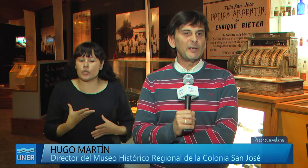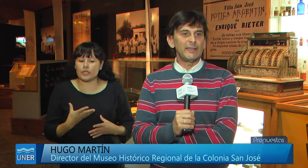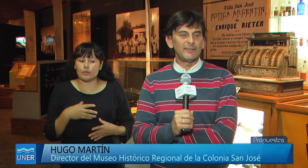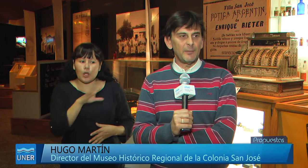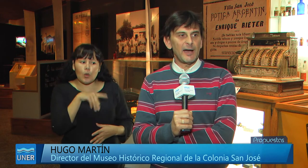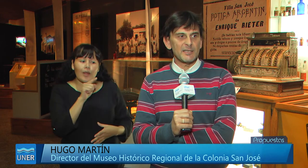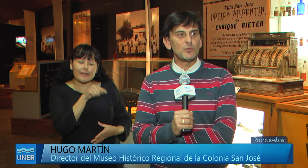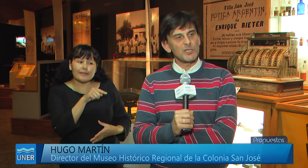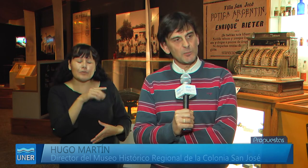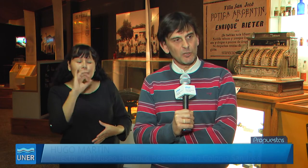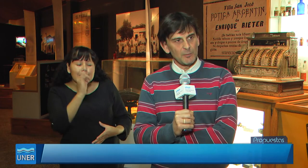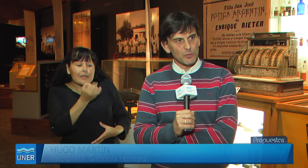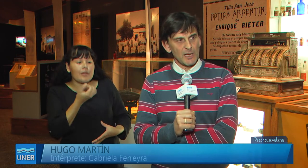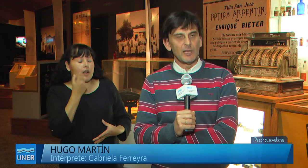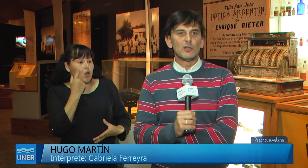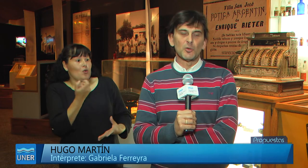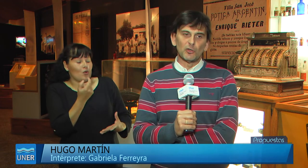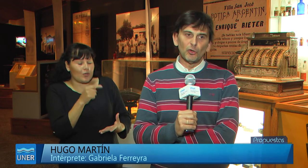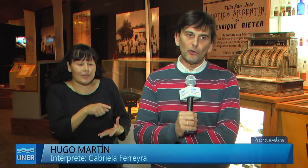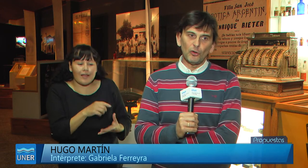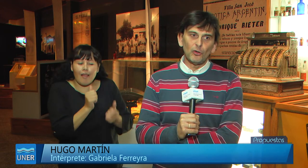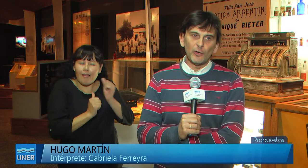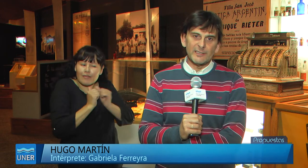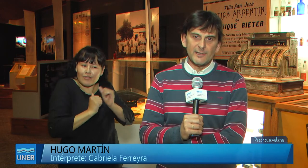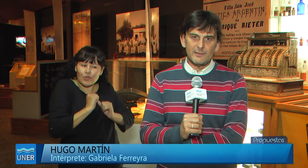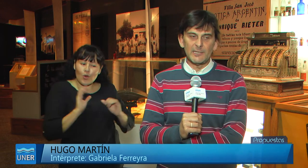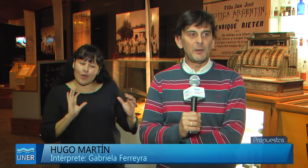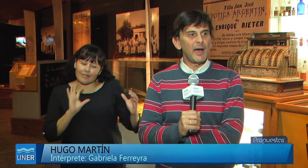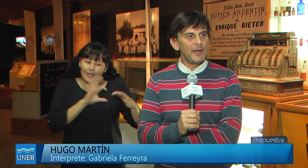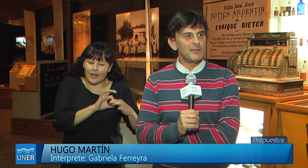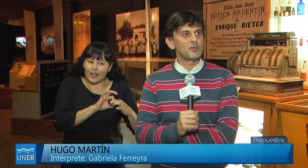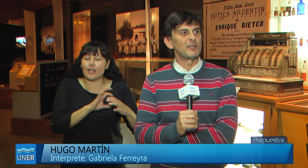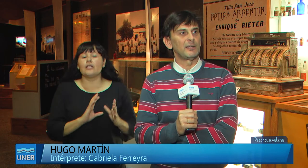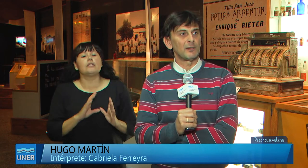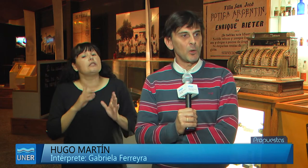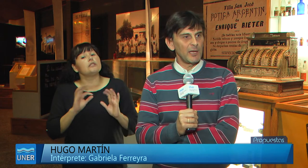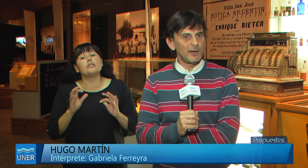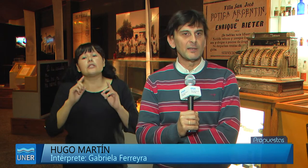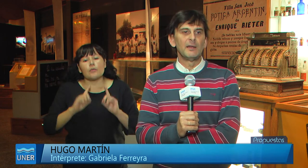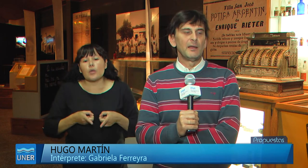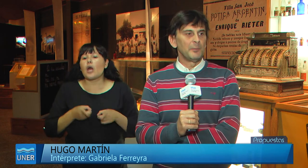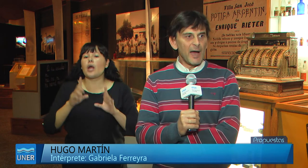en este tema hace muchísimo tiempo, sobre todo el sistema braille, sillones de ruedas,